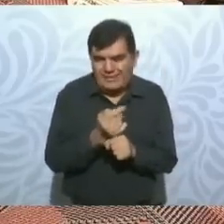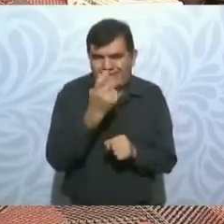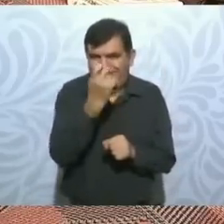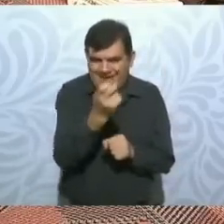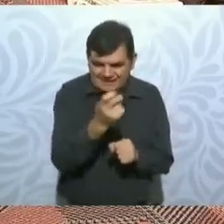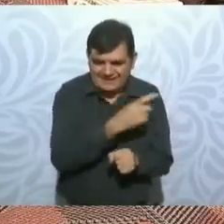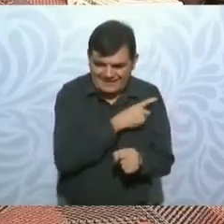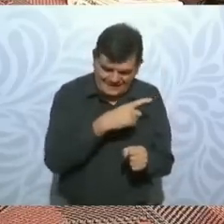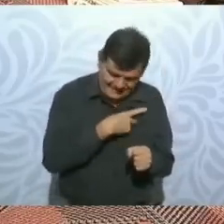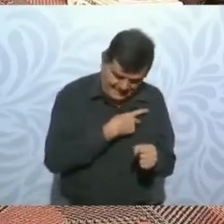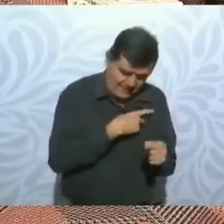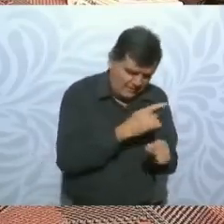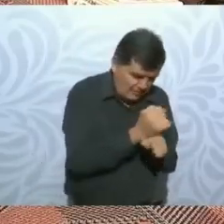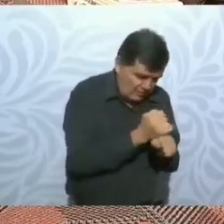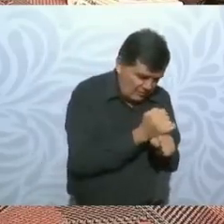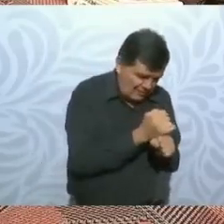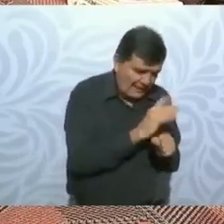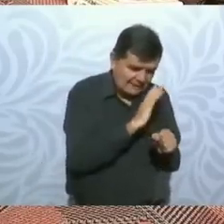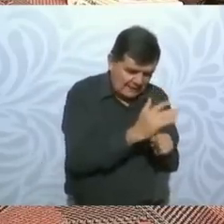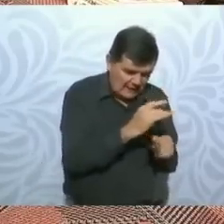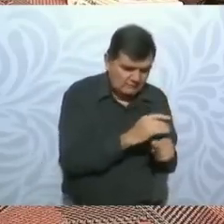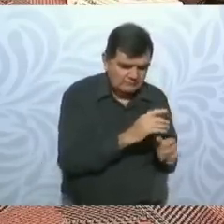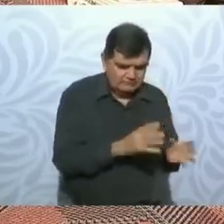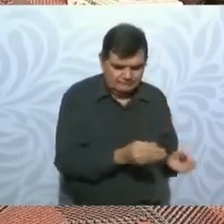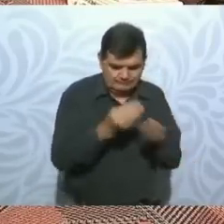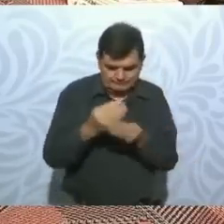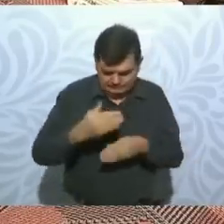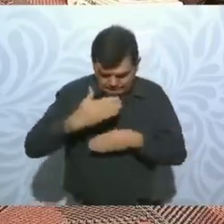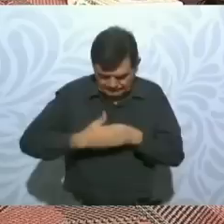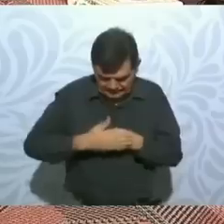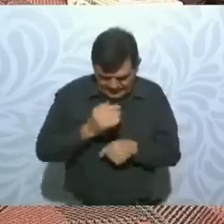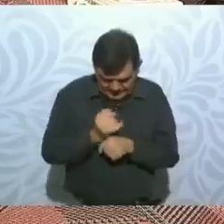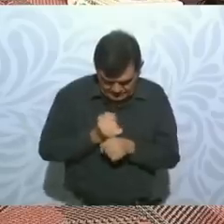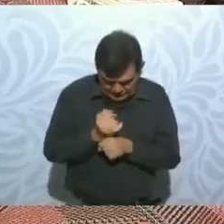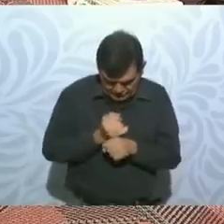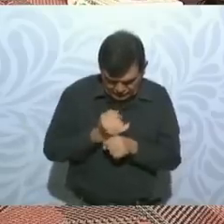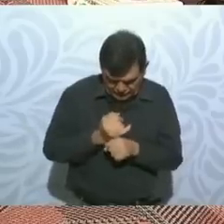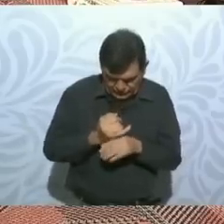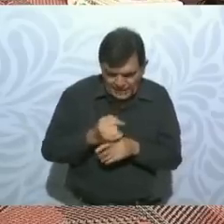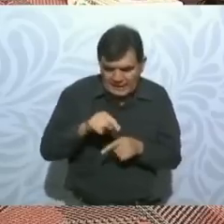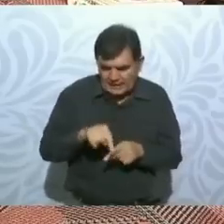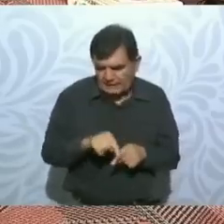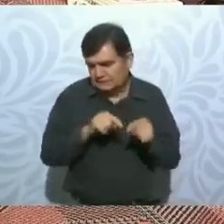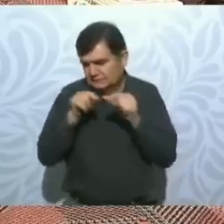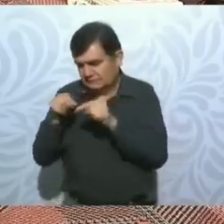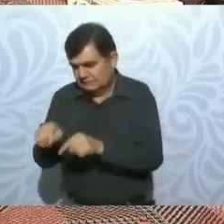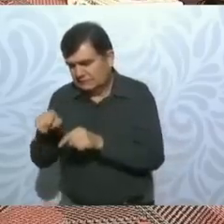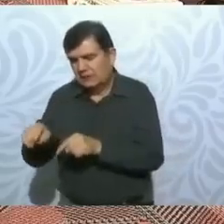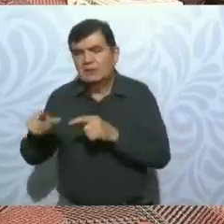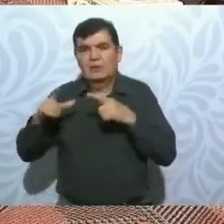carpetas de investigación que Esperamos que el poder judicial vaya fortaleciéndose también